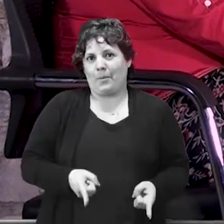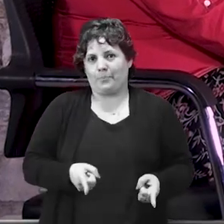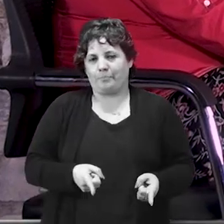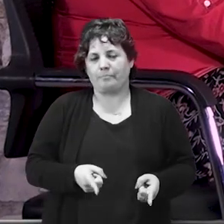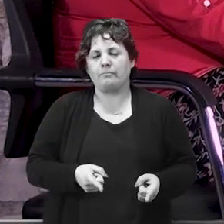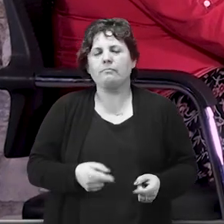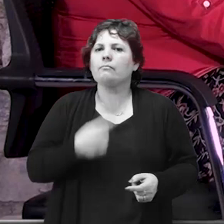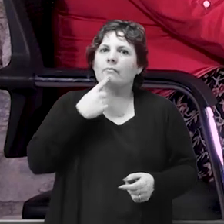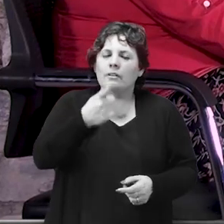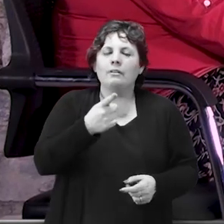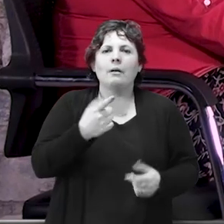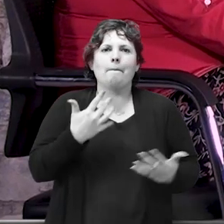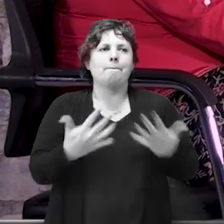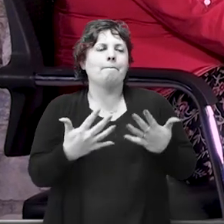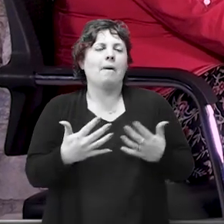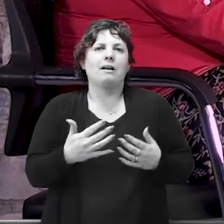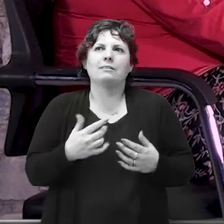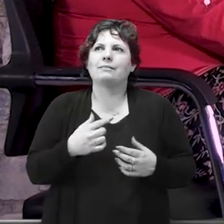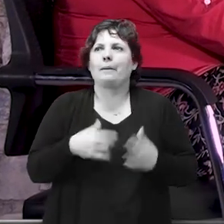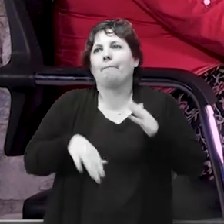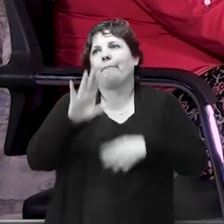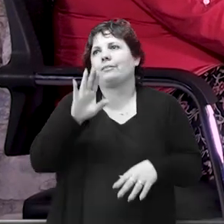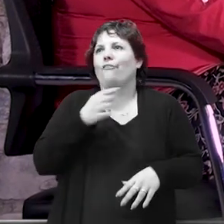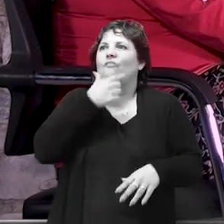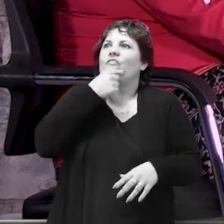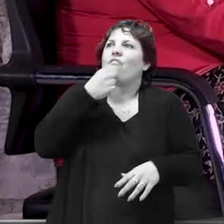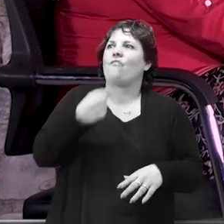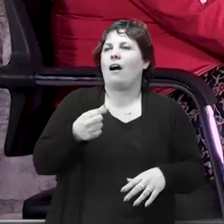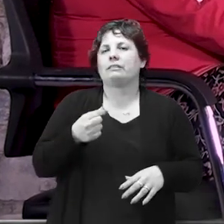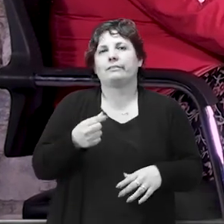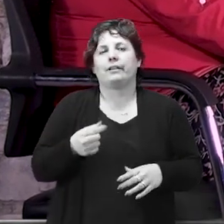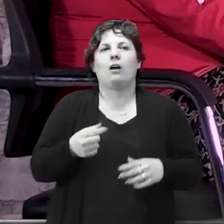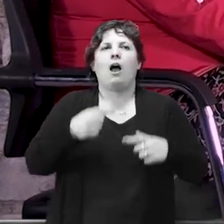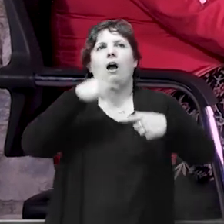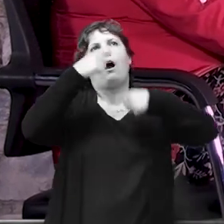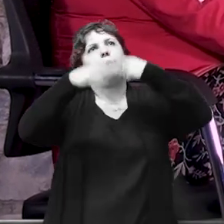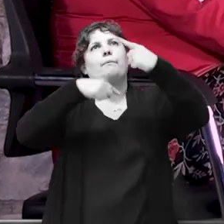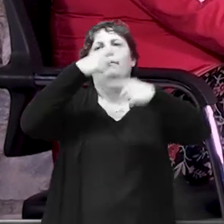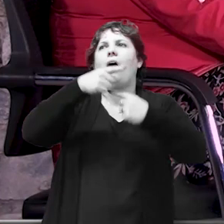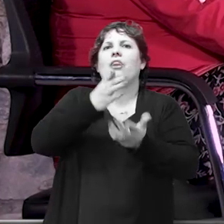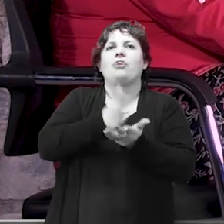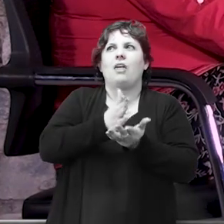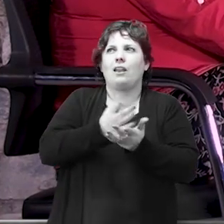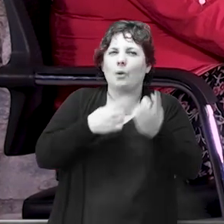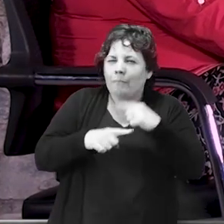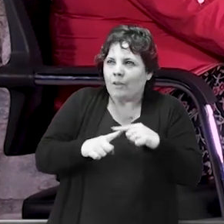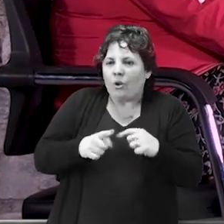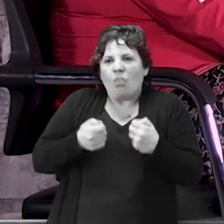Parecería que es mucho más fácil hablar de derechos que aplicar los derechos